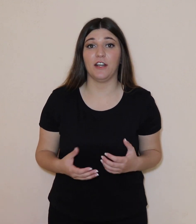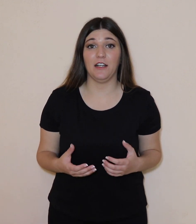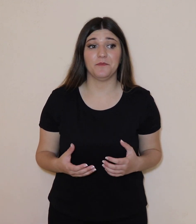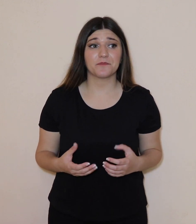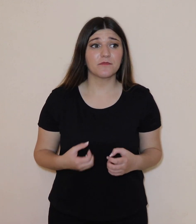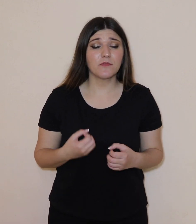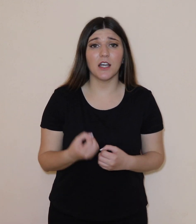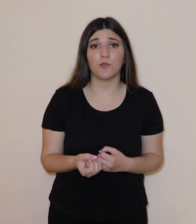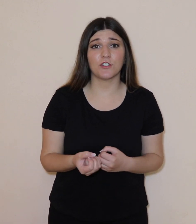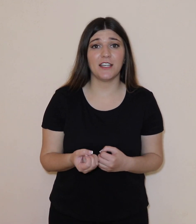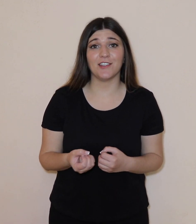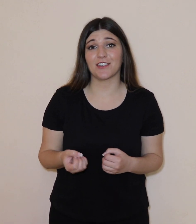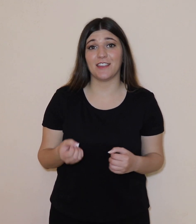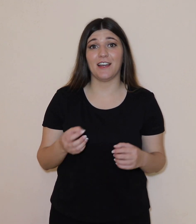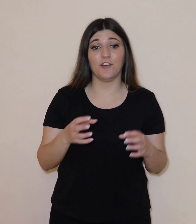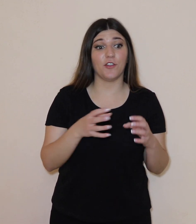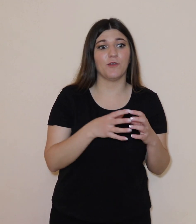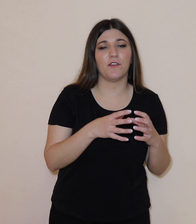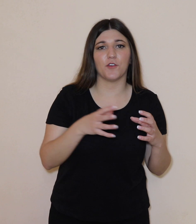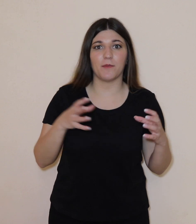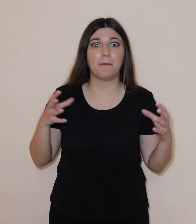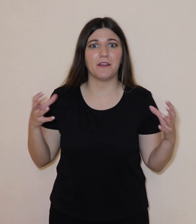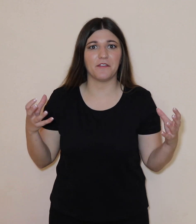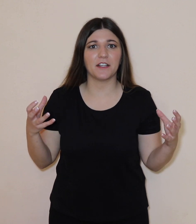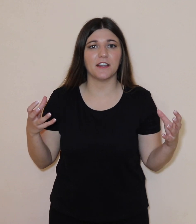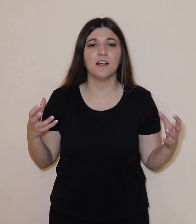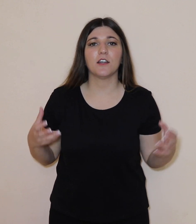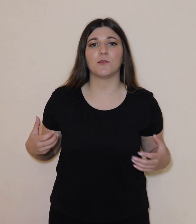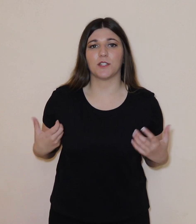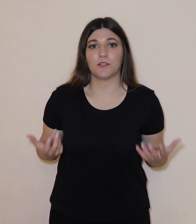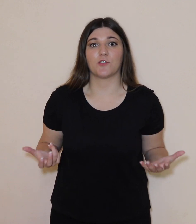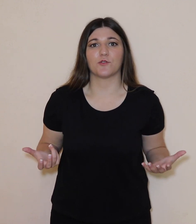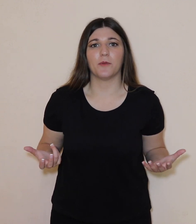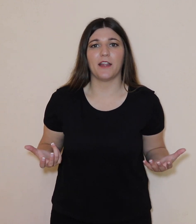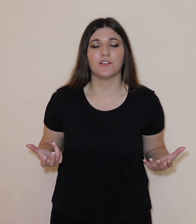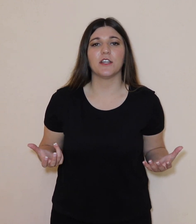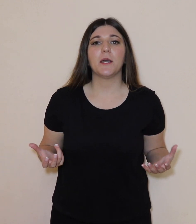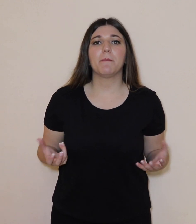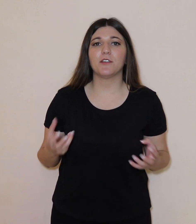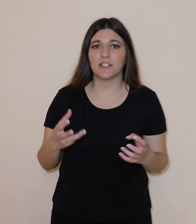oral. Algunos de ellos quizá no de una forma perfecta como estamos acostumbrados, pero sí